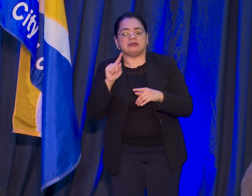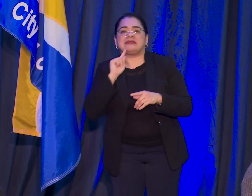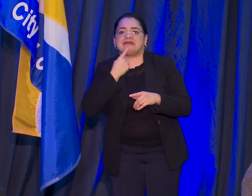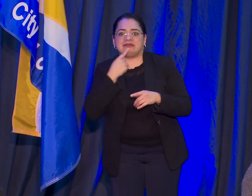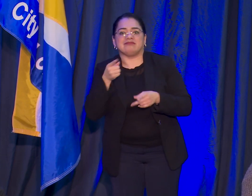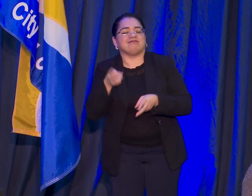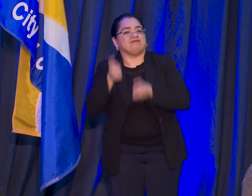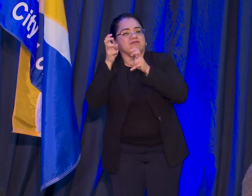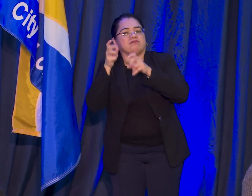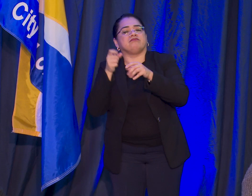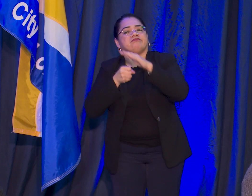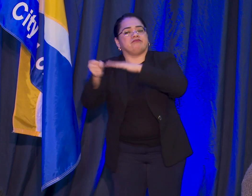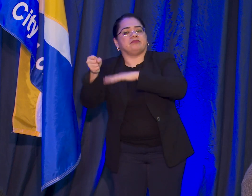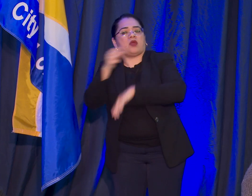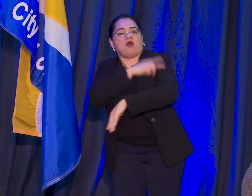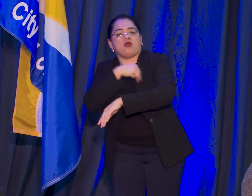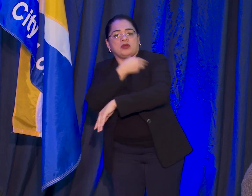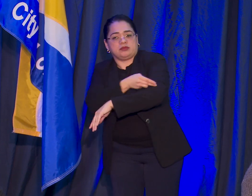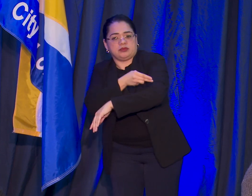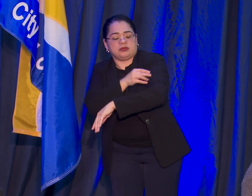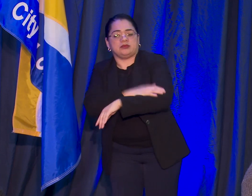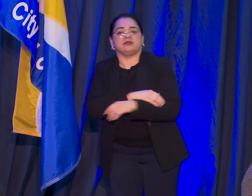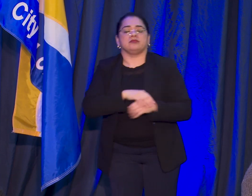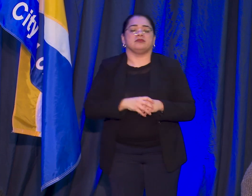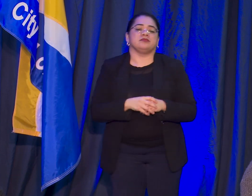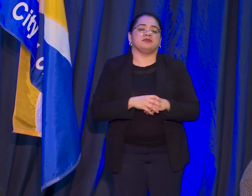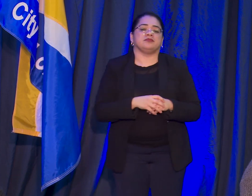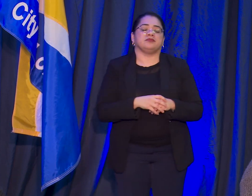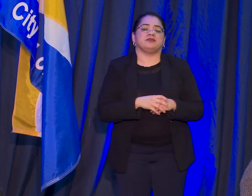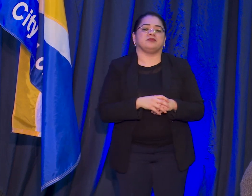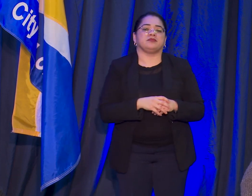Cinco por ciento de los casos pueden wreck weary red career a cuidado sin